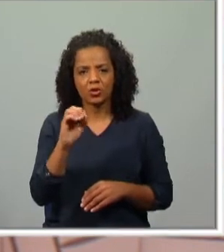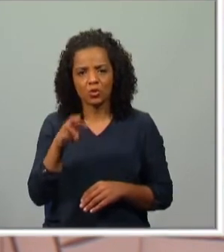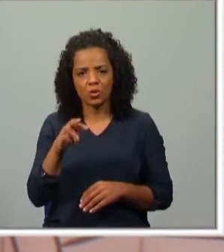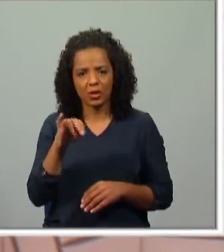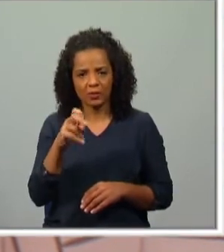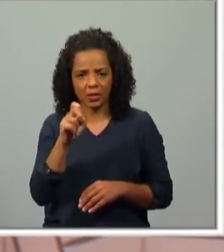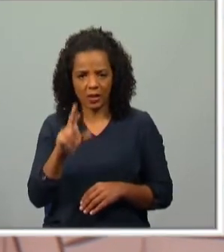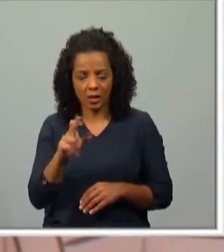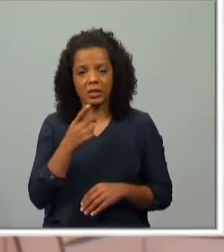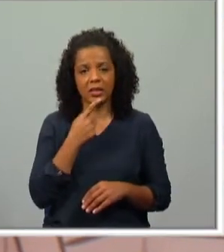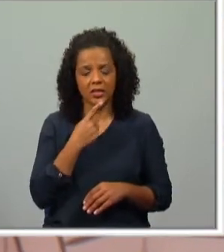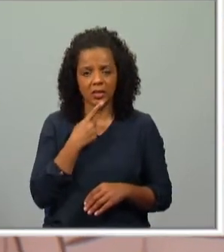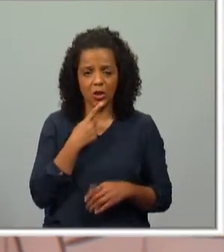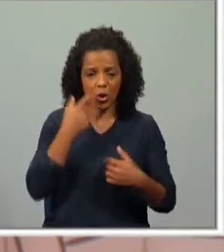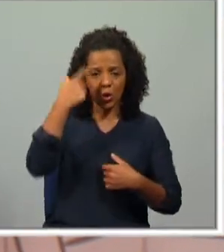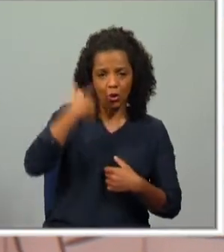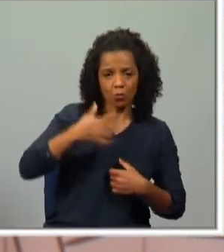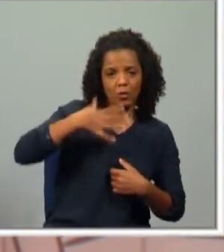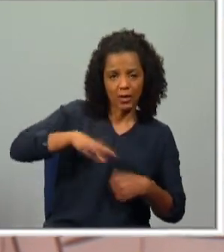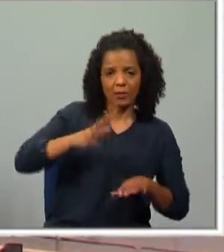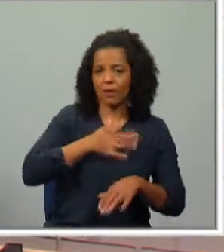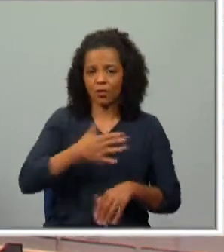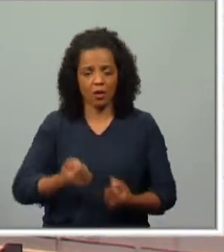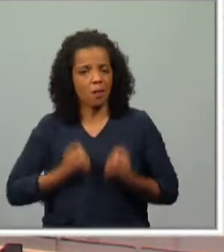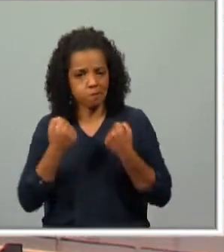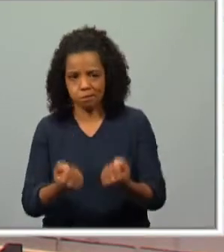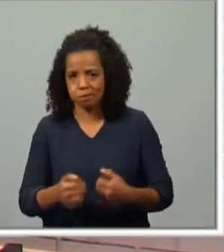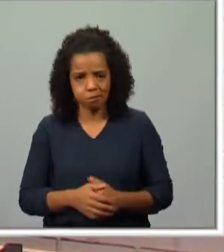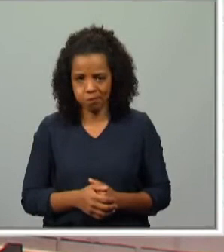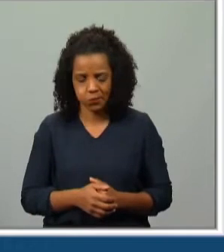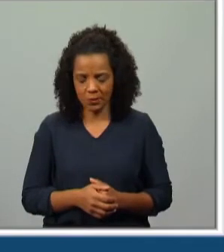corpo já não respondia à vontade não é então as asas negaram-se a continuar o 身體不再對意志作出反應所以翅膀拒絕繼續